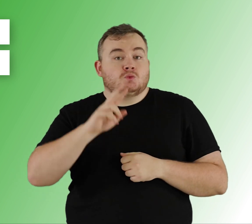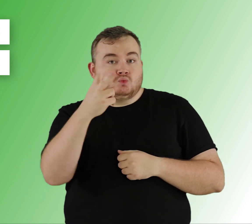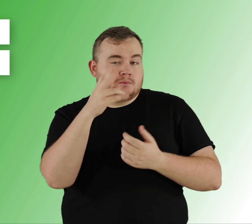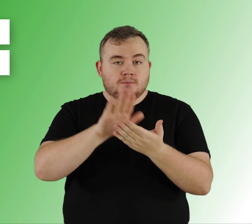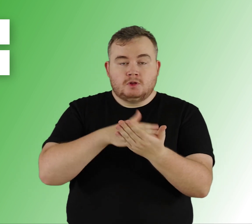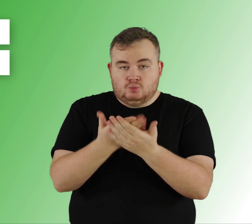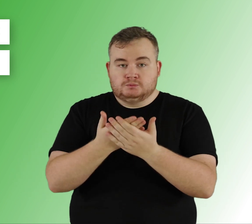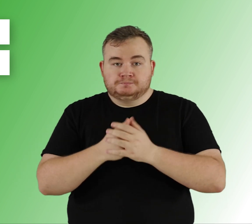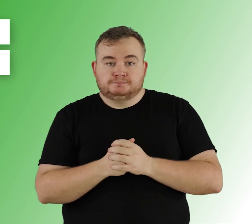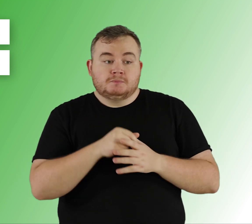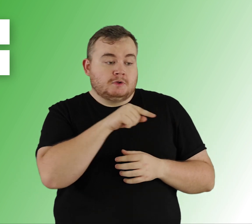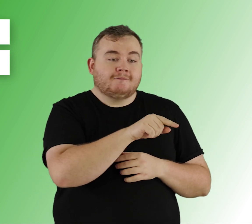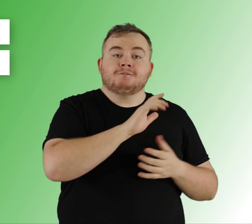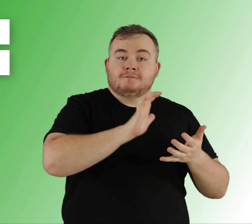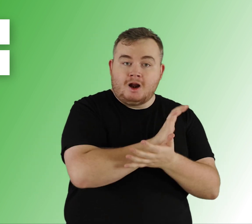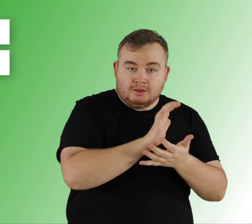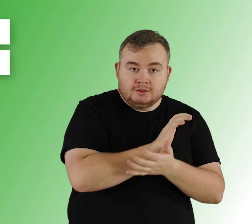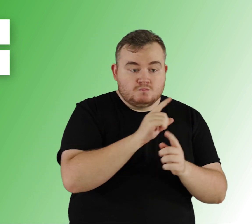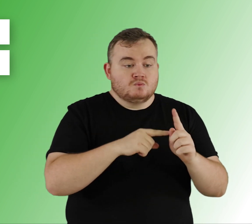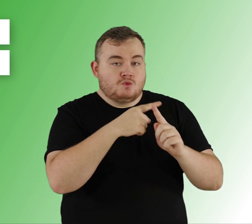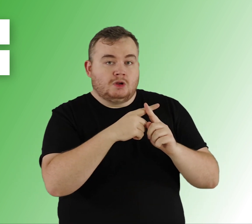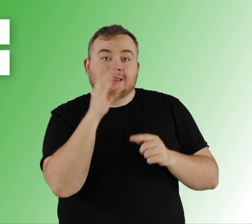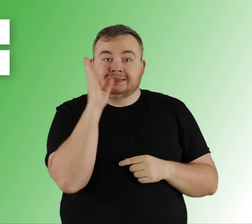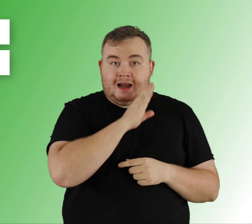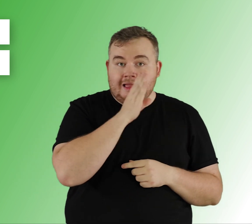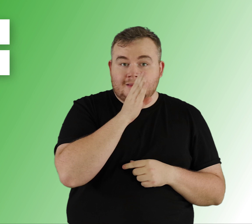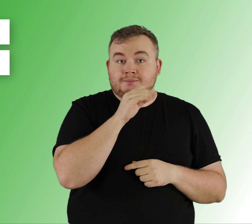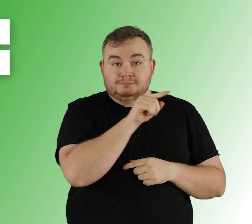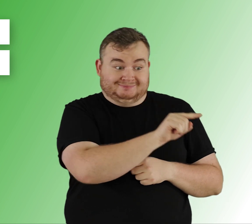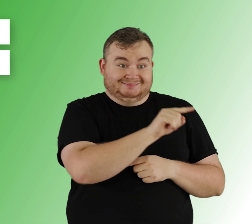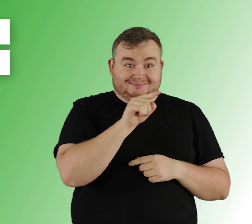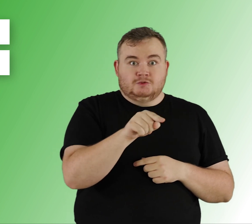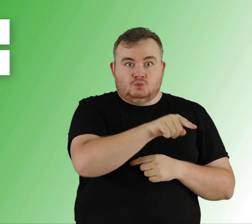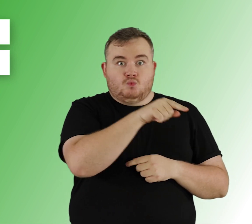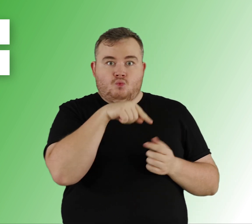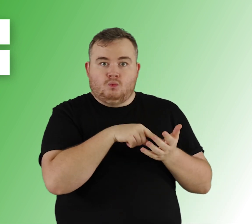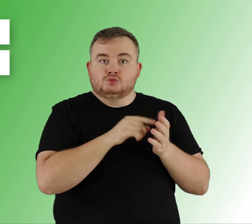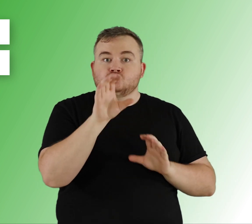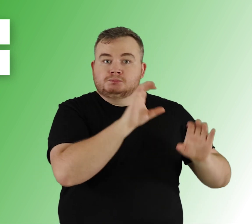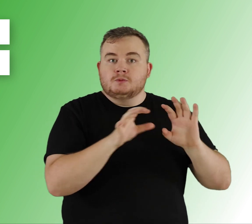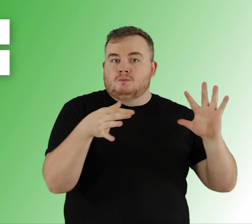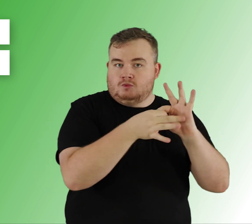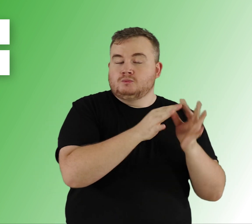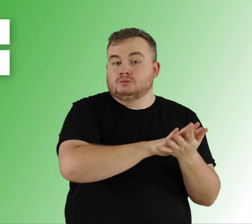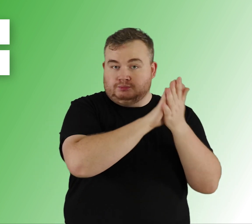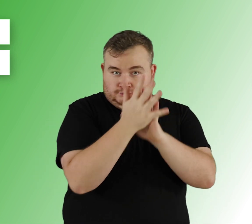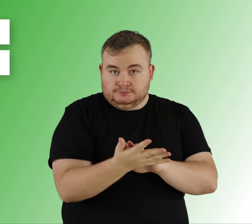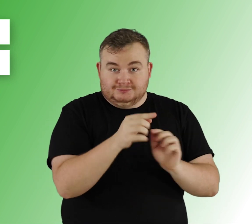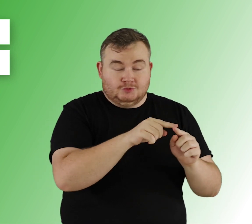Drugi przykład węgiel i tlen to substraty reakcji,